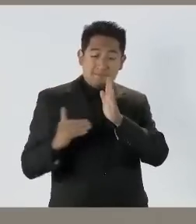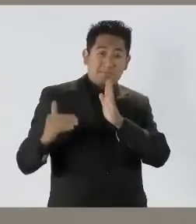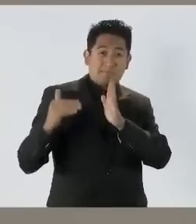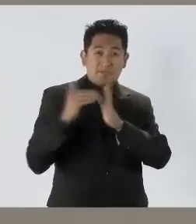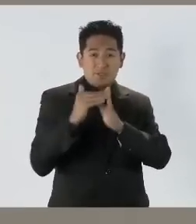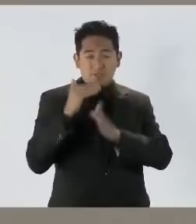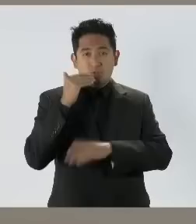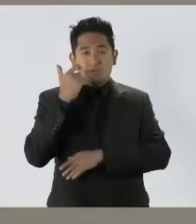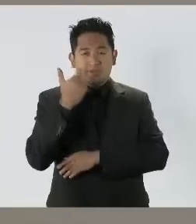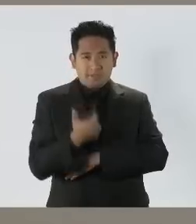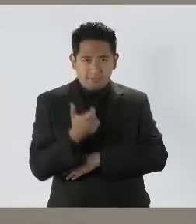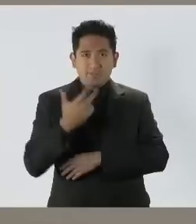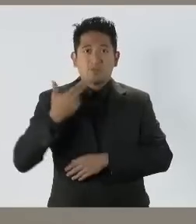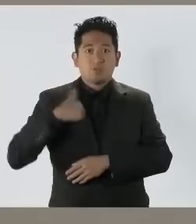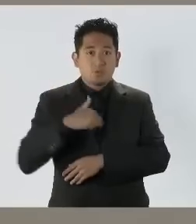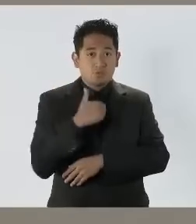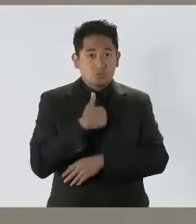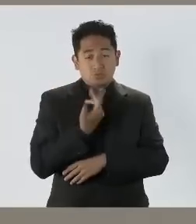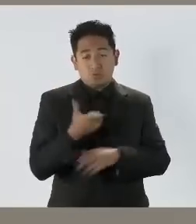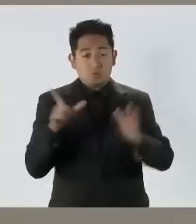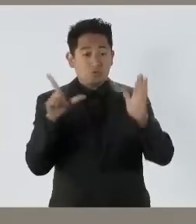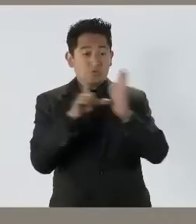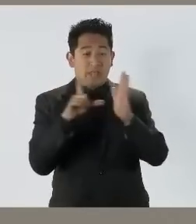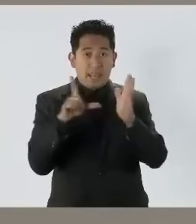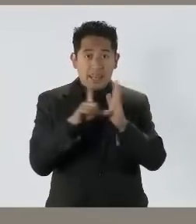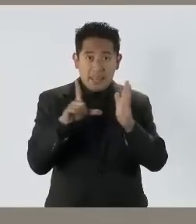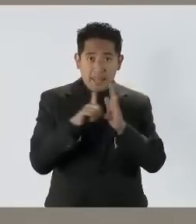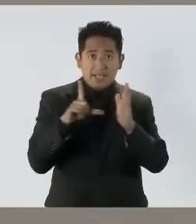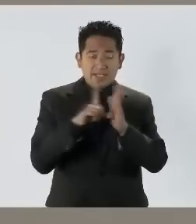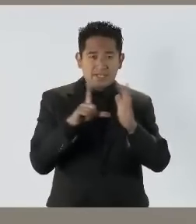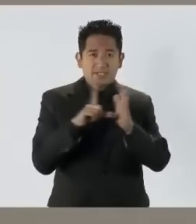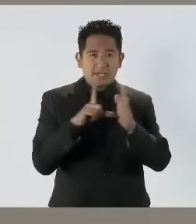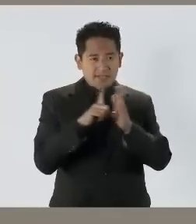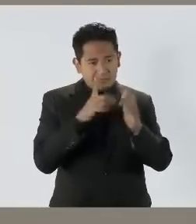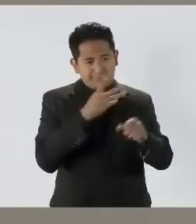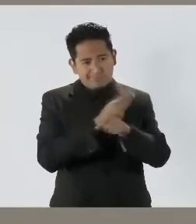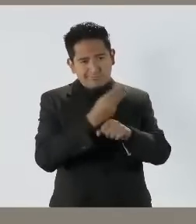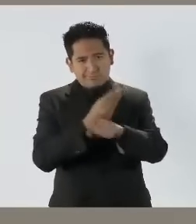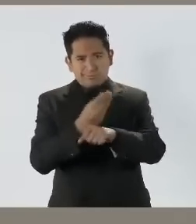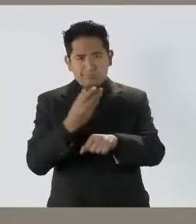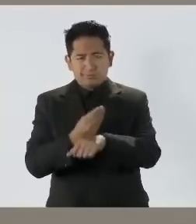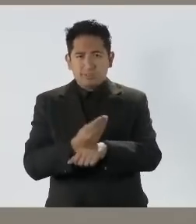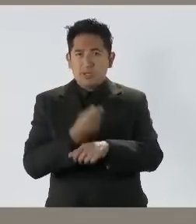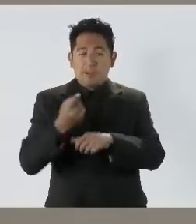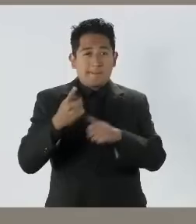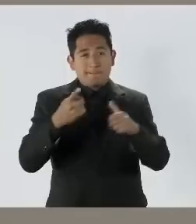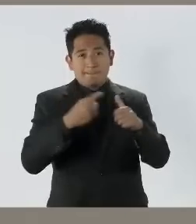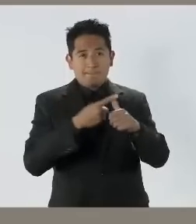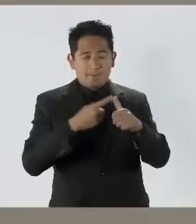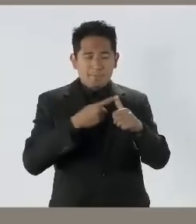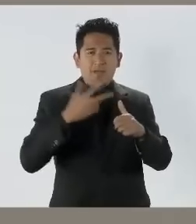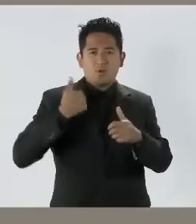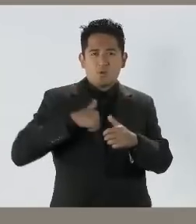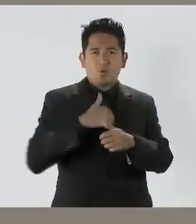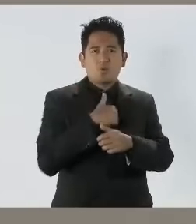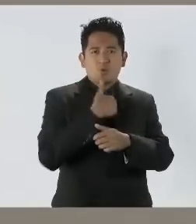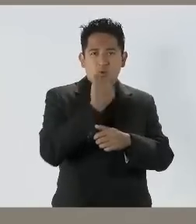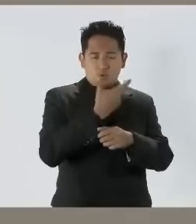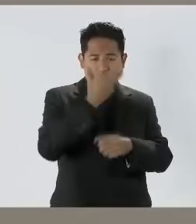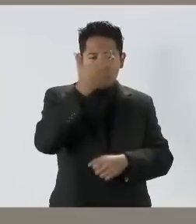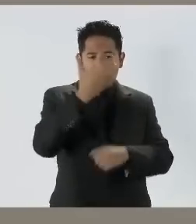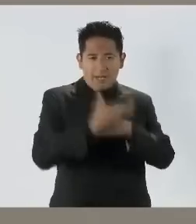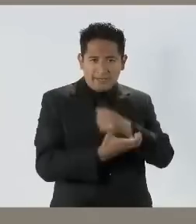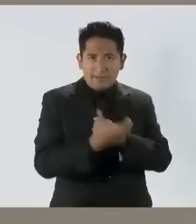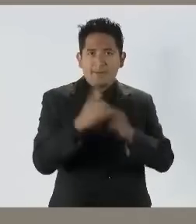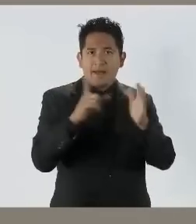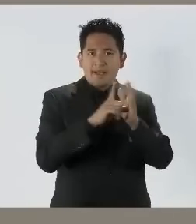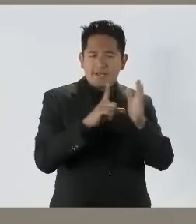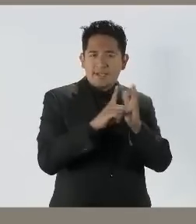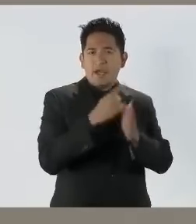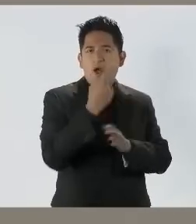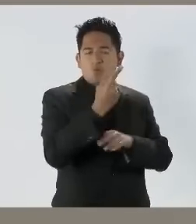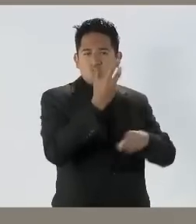líneas del metro primero concluiremos la línea uno a mitad de este año avanzaremos en la renovación